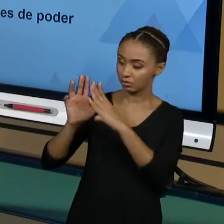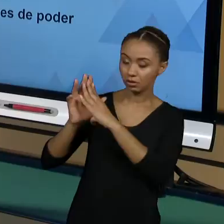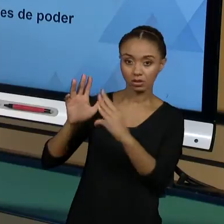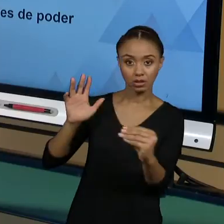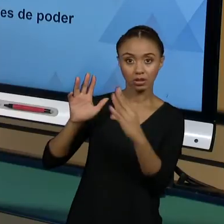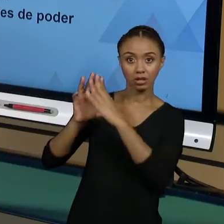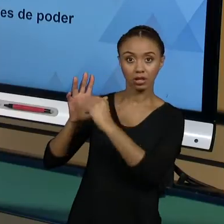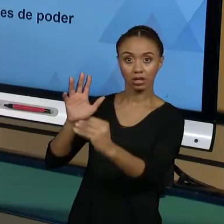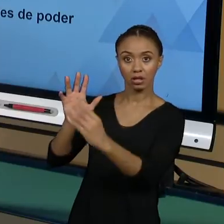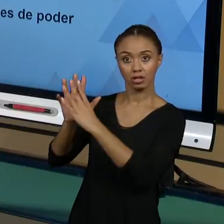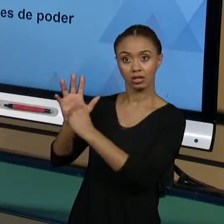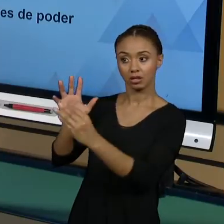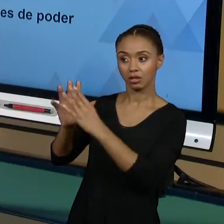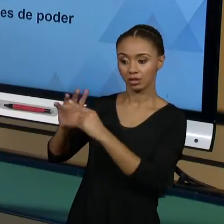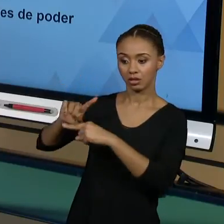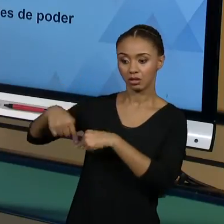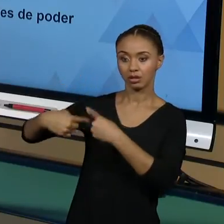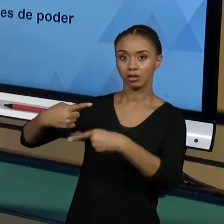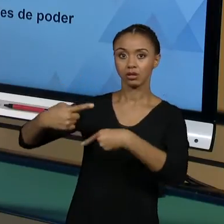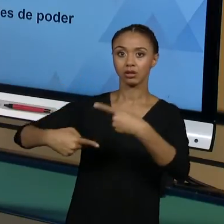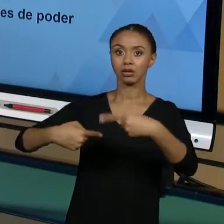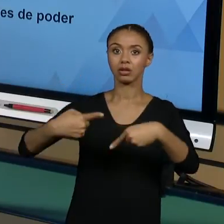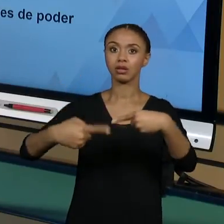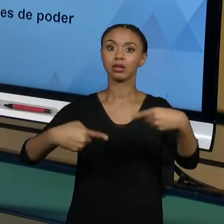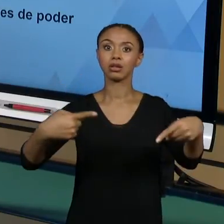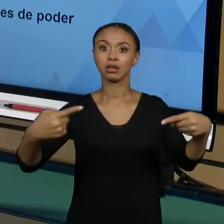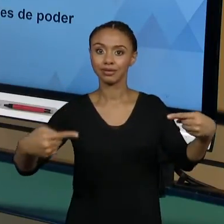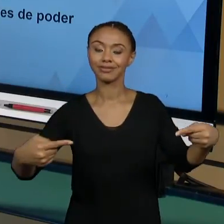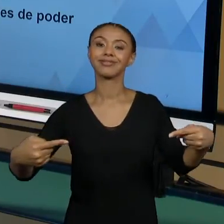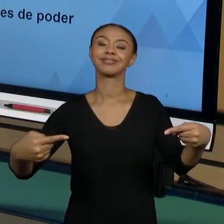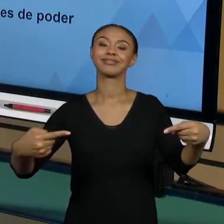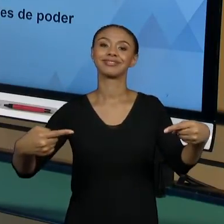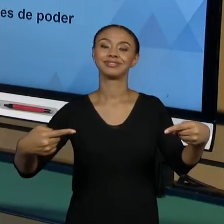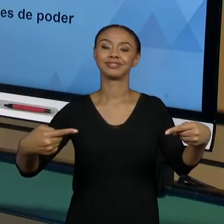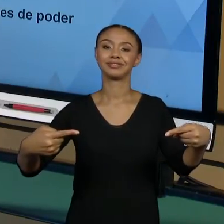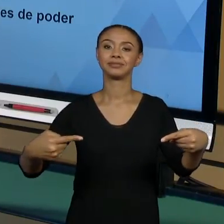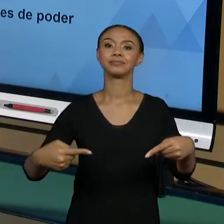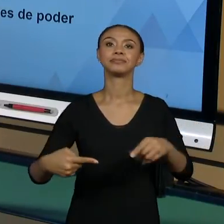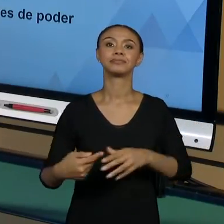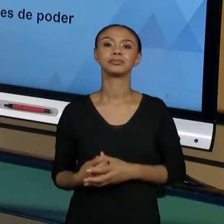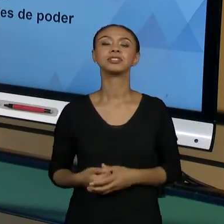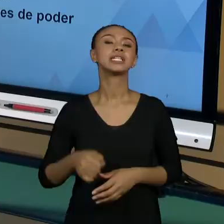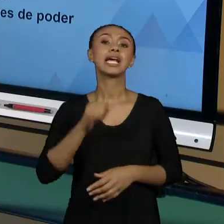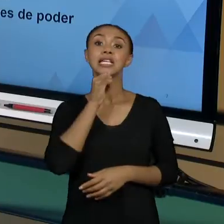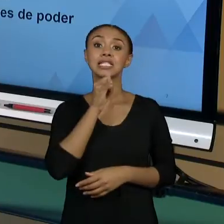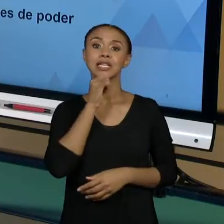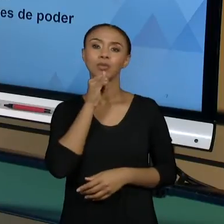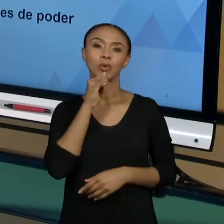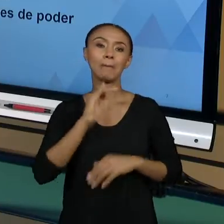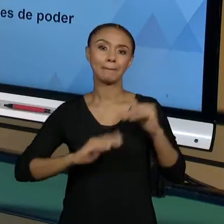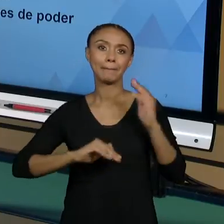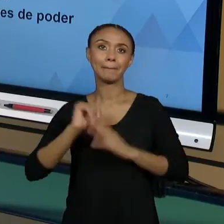DO MUNDO DE UMA CERTA MANEIRA. ENTÃO VAMOS TOMAR COMO EXEMPLO UMA PRÁTICA CORPORAL BASTANTE